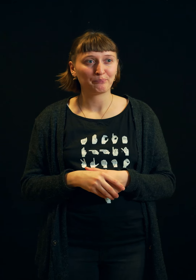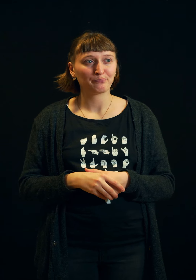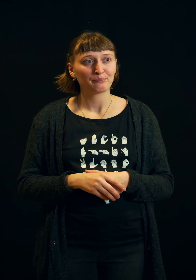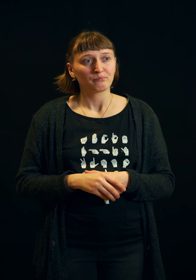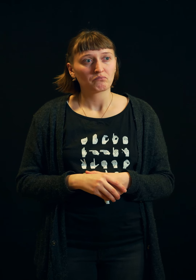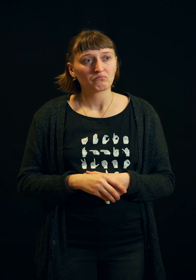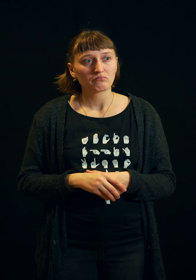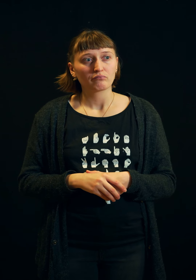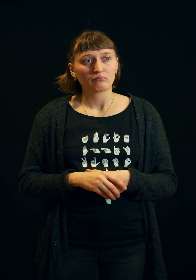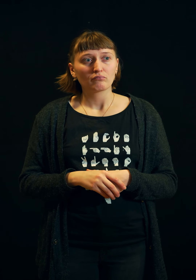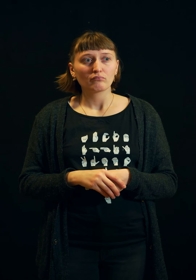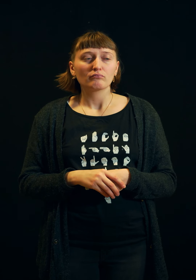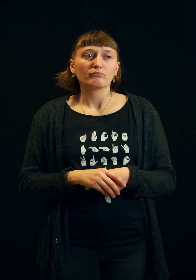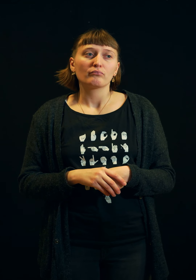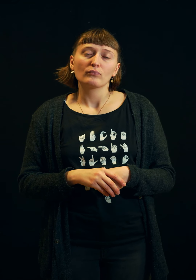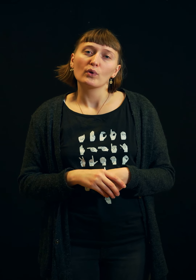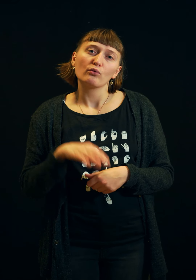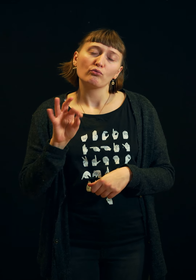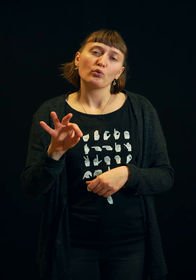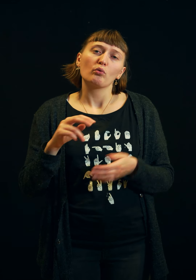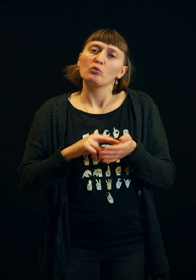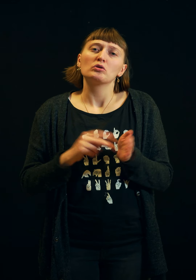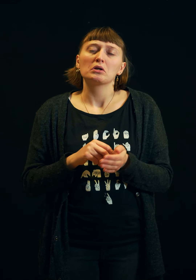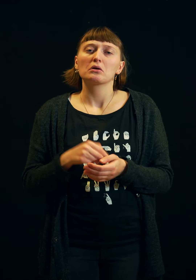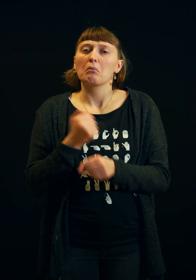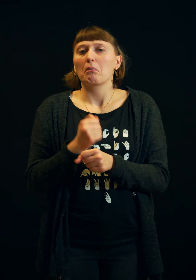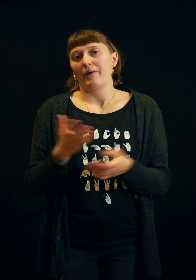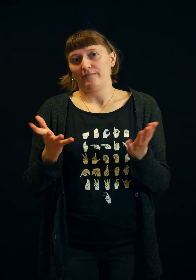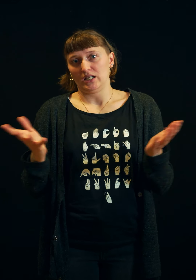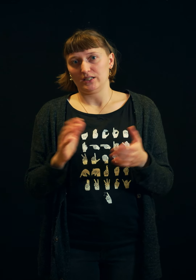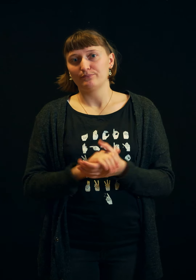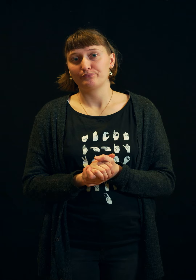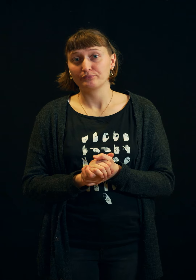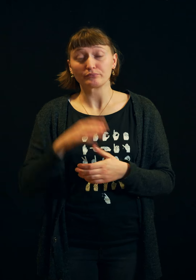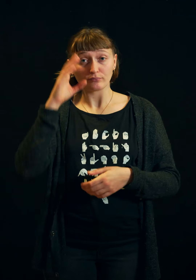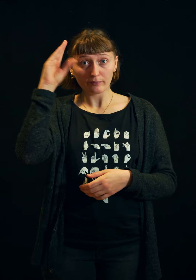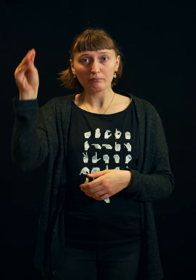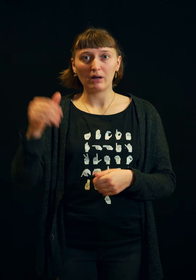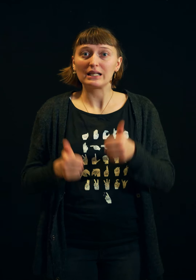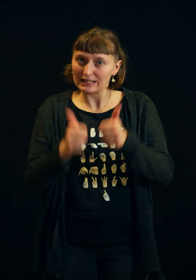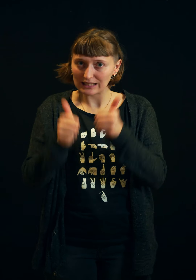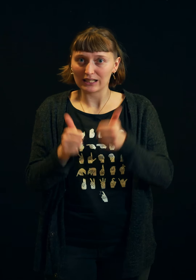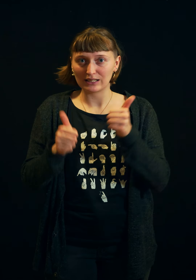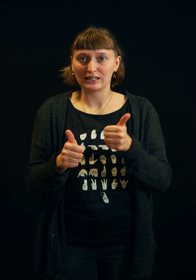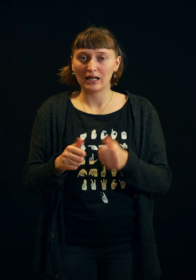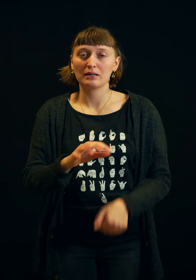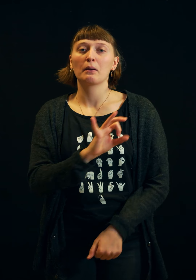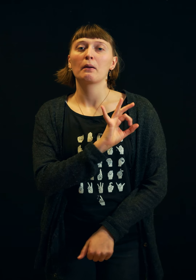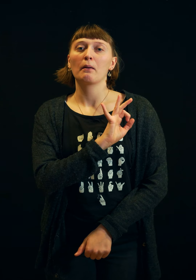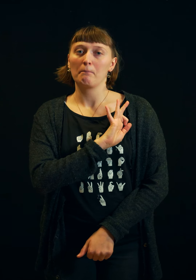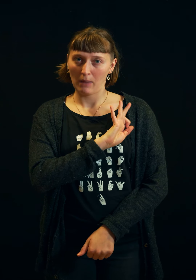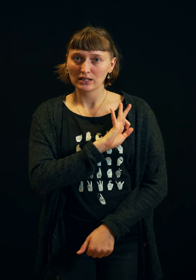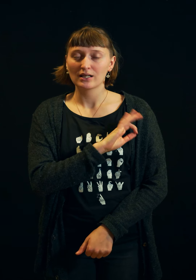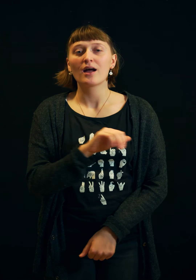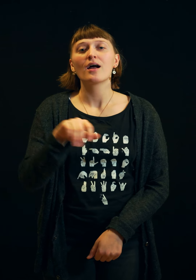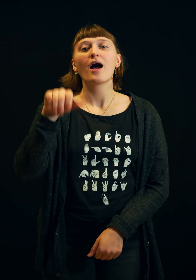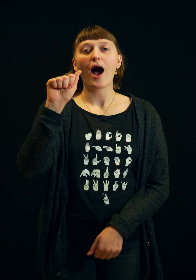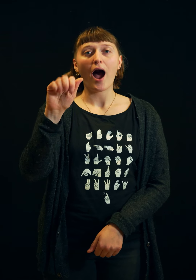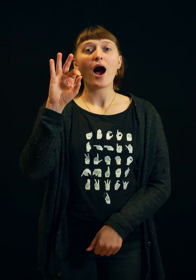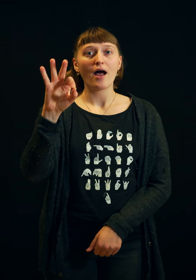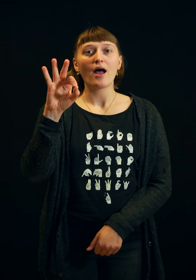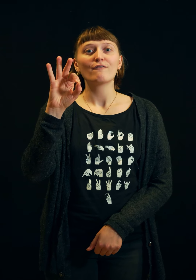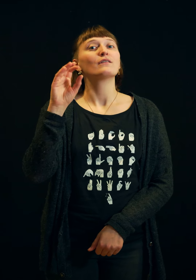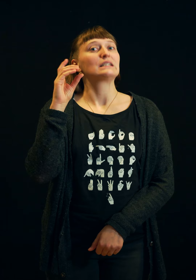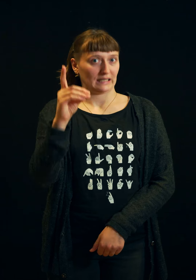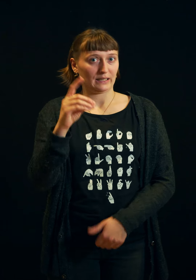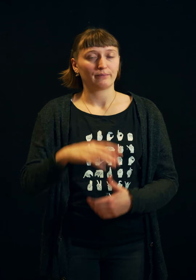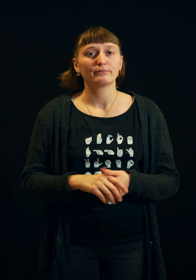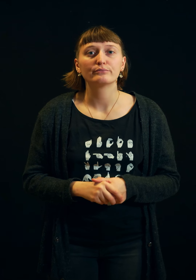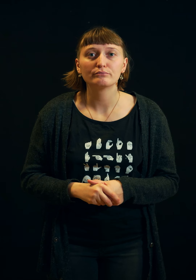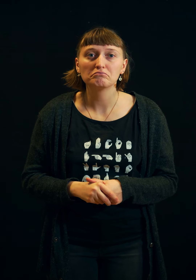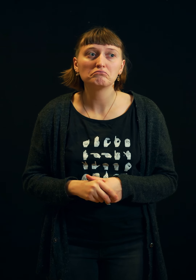Er kandidierte für die AFD als Kanzleraspirant,